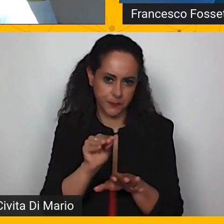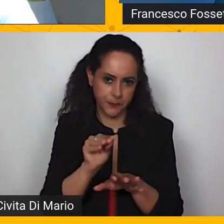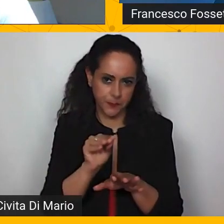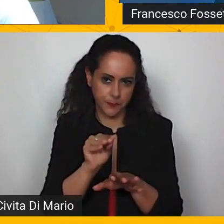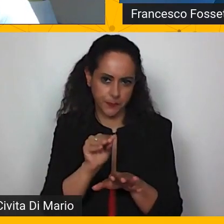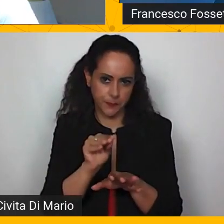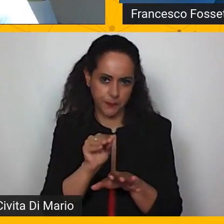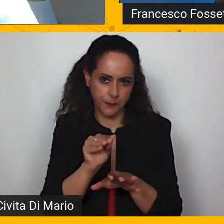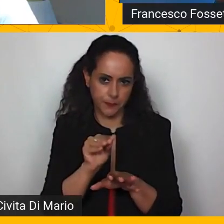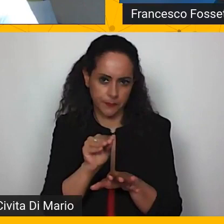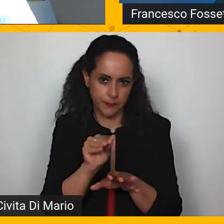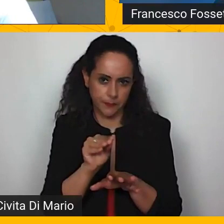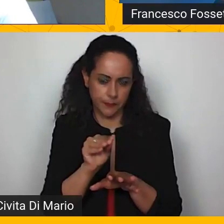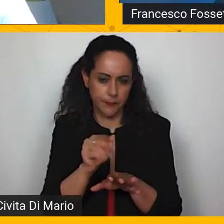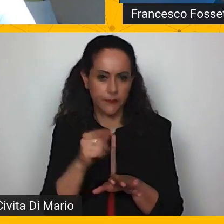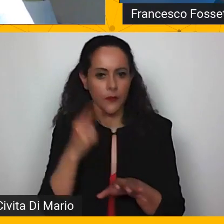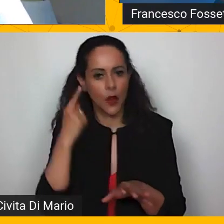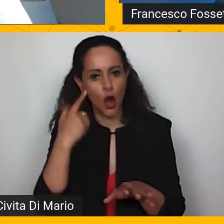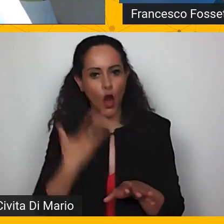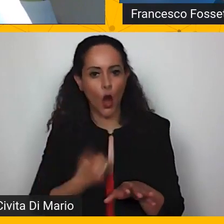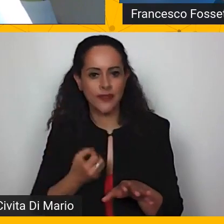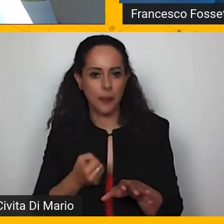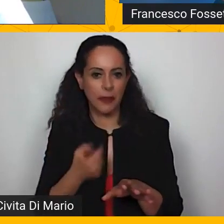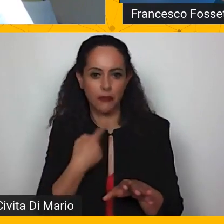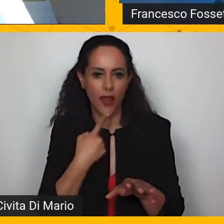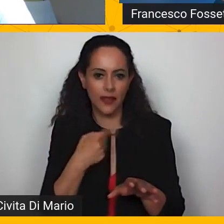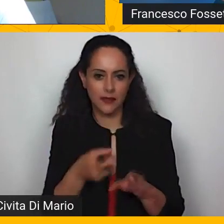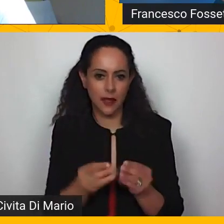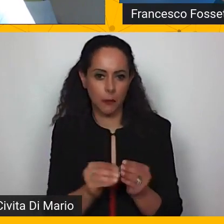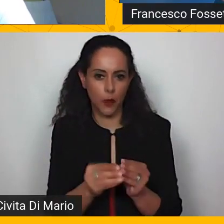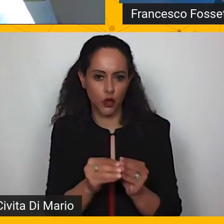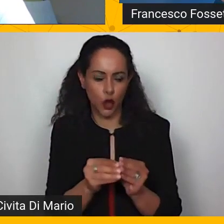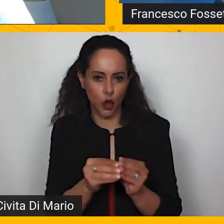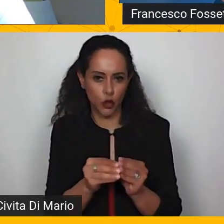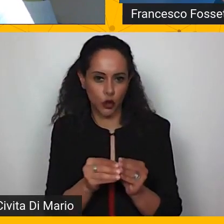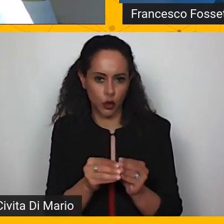integrarlo con una hm migliore